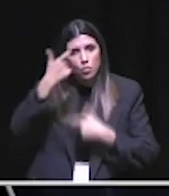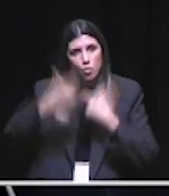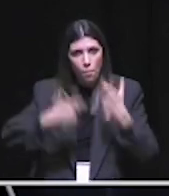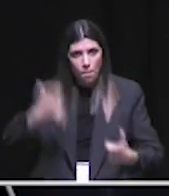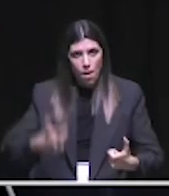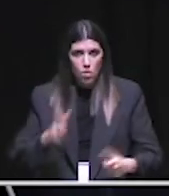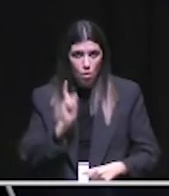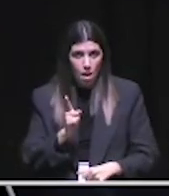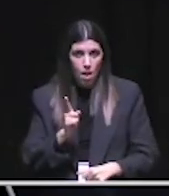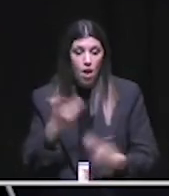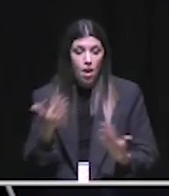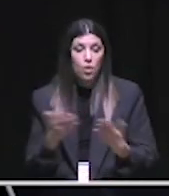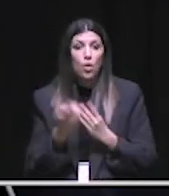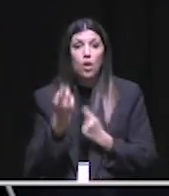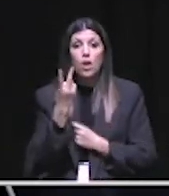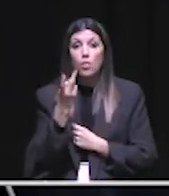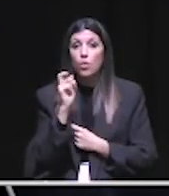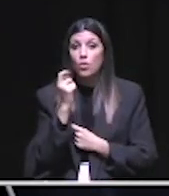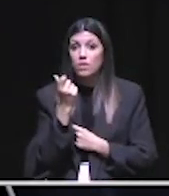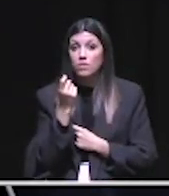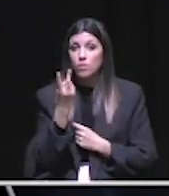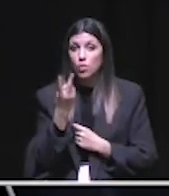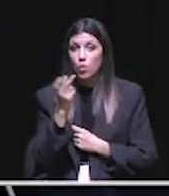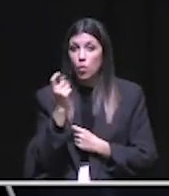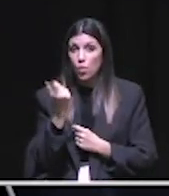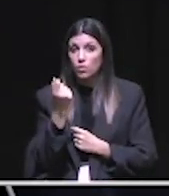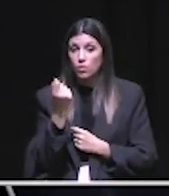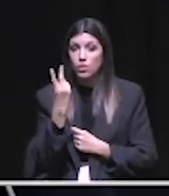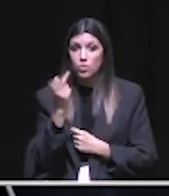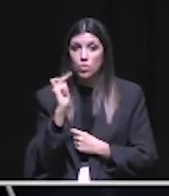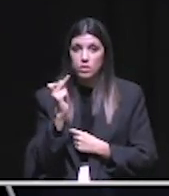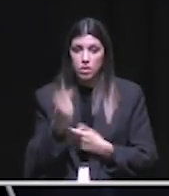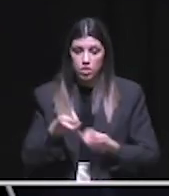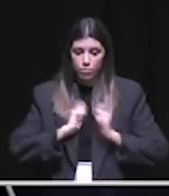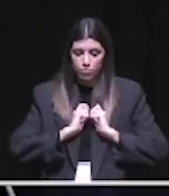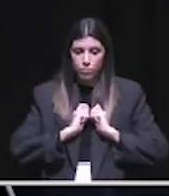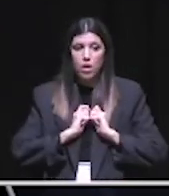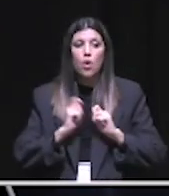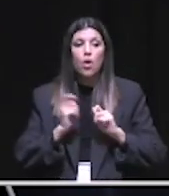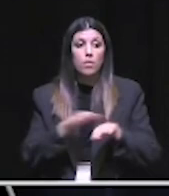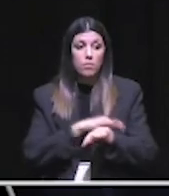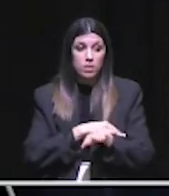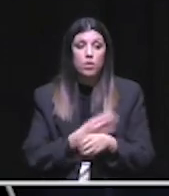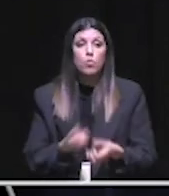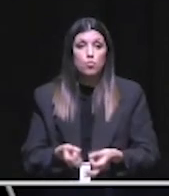Estamos a caminho dos dois anos deste mandato. Vai o executivo, finalmente, responder às necessidades da cidade,